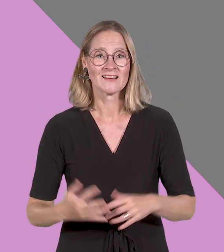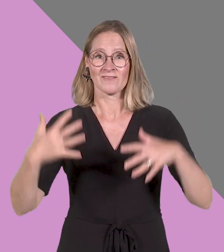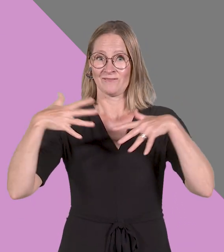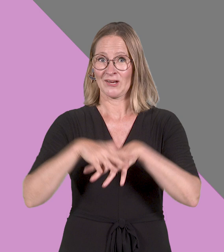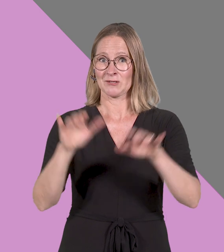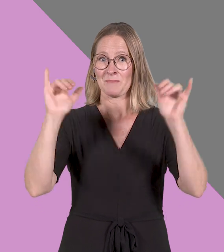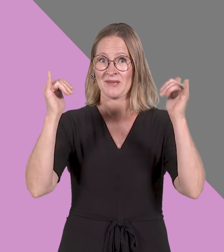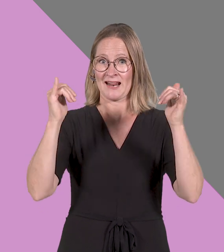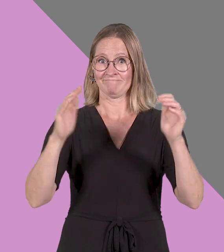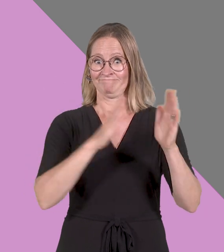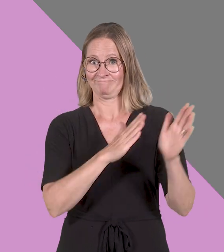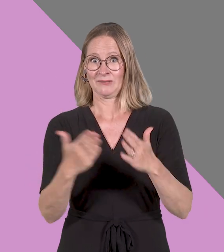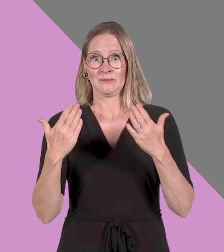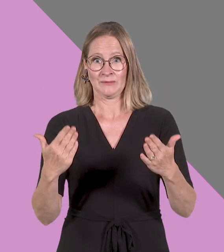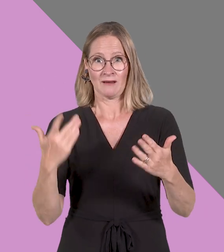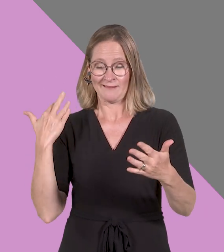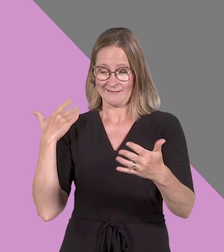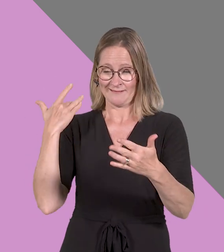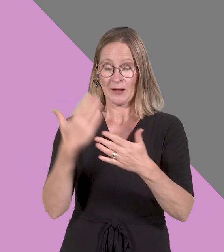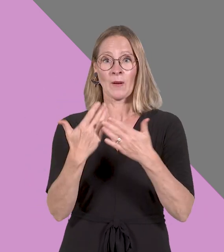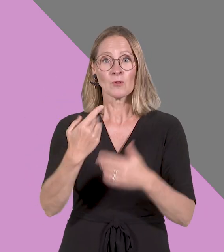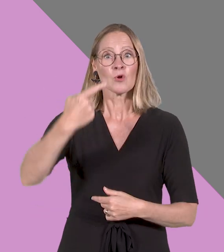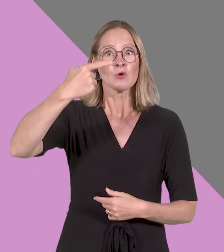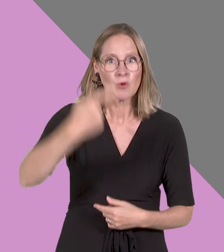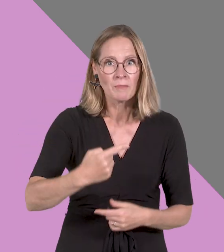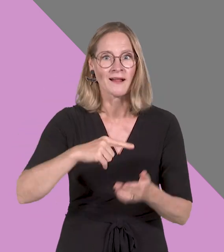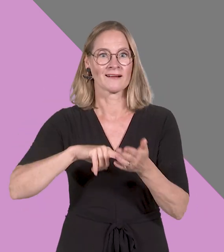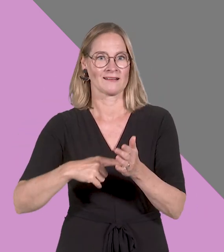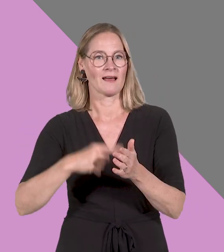Verkkobileet järjestetään tänä vuonna kymmenettä kertaa, -